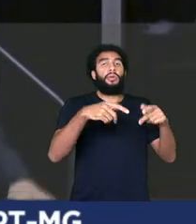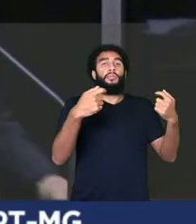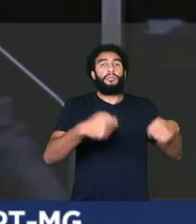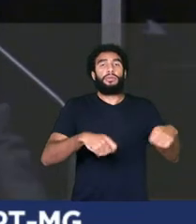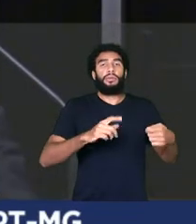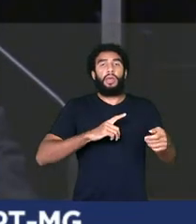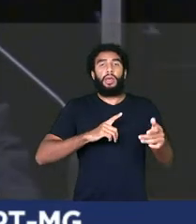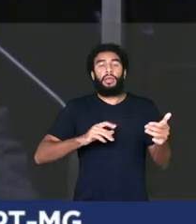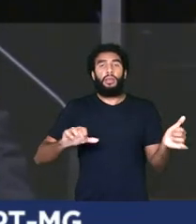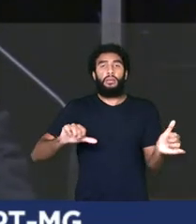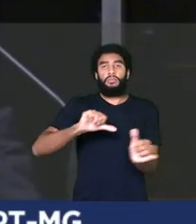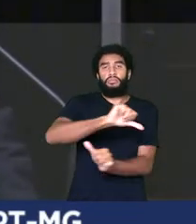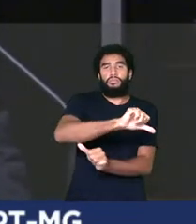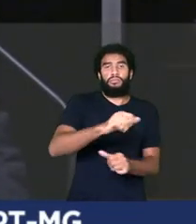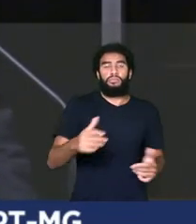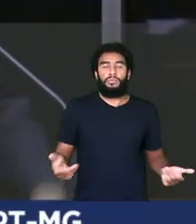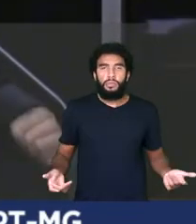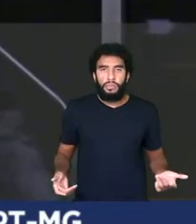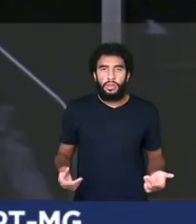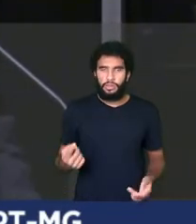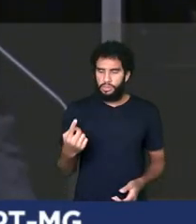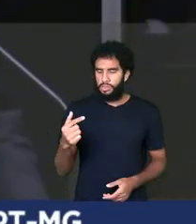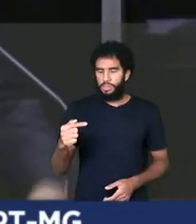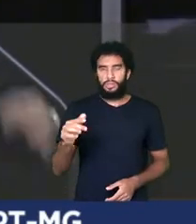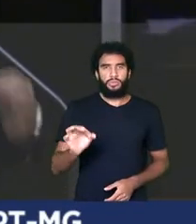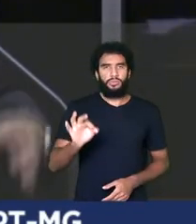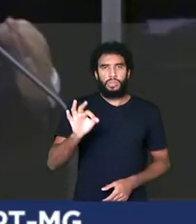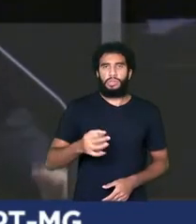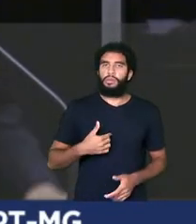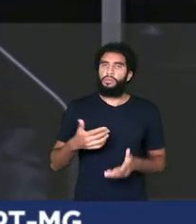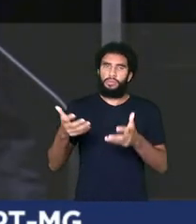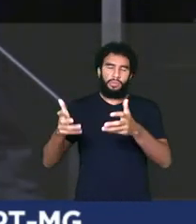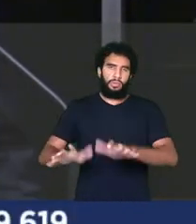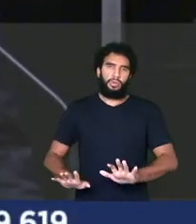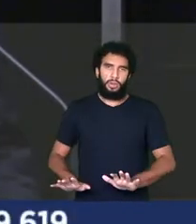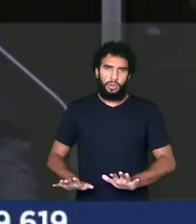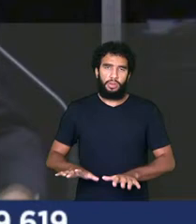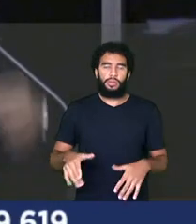COMPENSADO, O POVO BRASILEIRO PRECISA SER COMPENSADO E COM 17 POR CENTO É IMPOSSÍVEL, É INACEITÁVEL. ENTÃO PEÇO